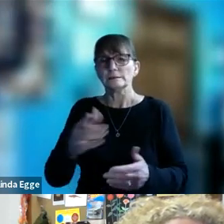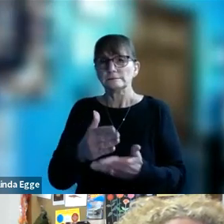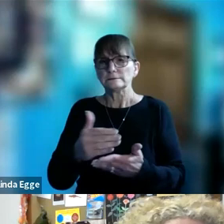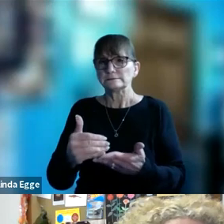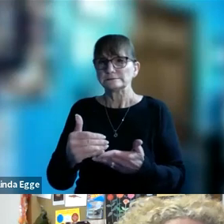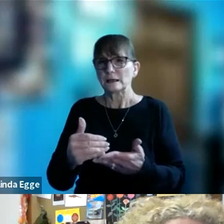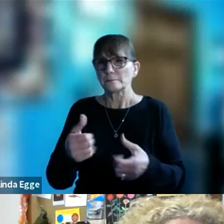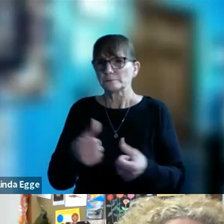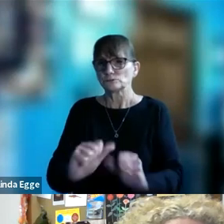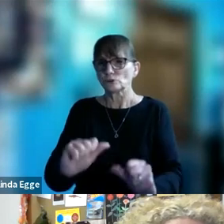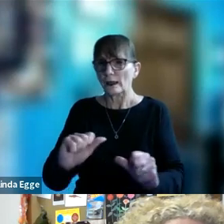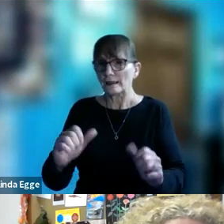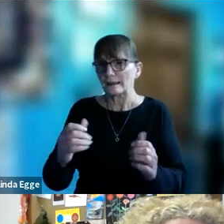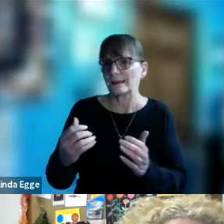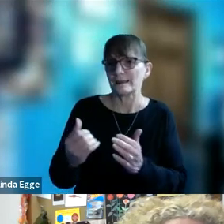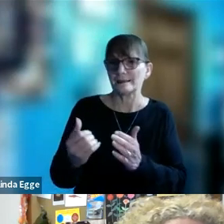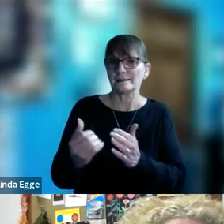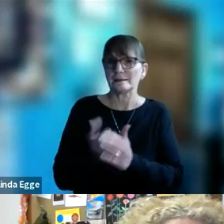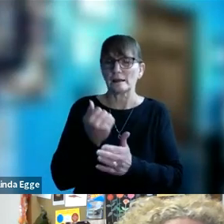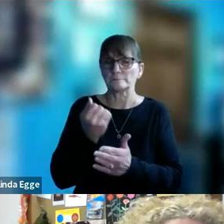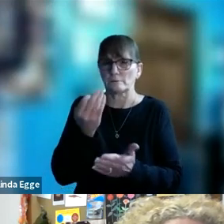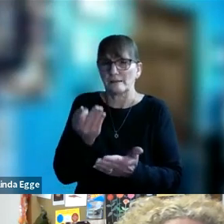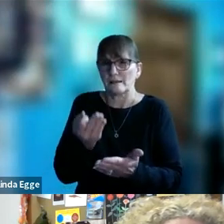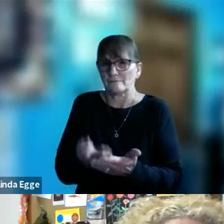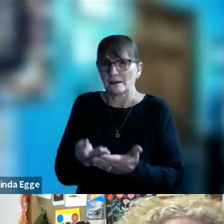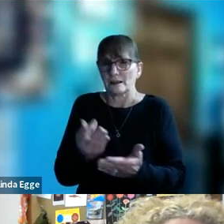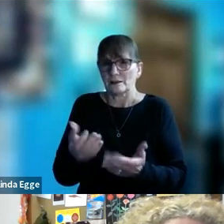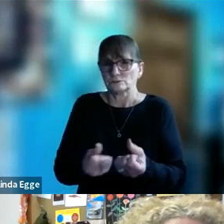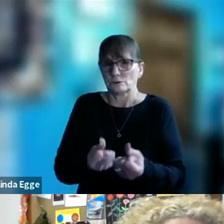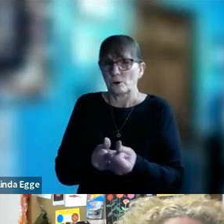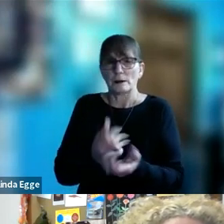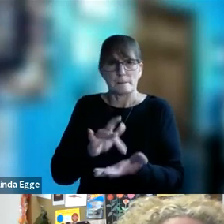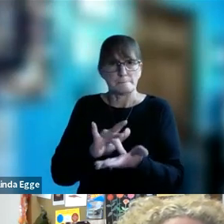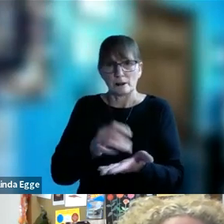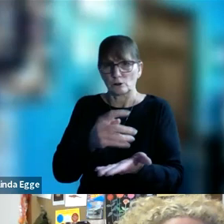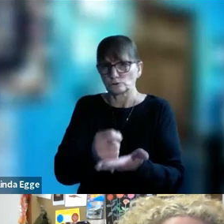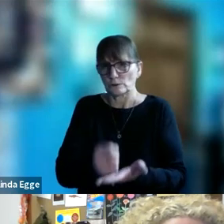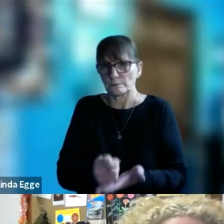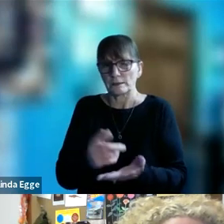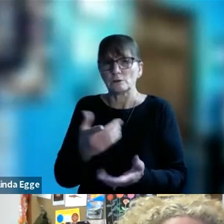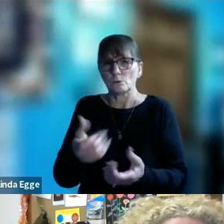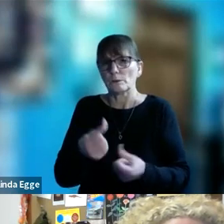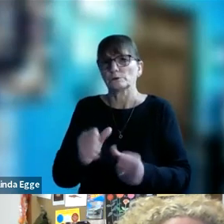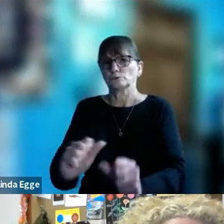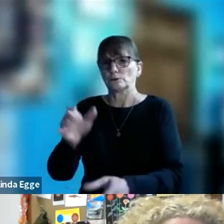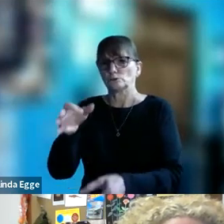intentar conseguirles alguna ayuda económica y tal vez algún tratamiento médico mientras hacemos el intento de adjudicar la reclamación.